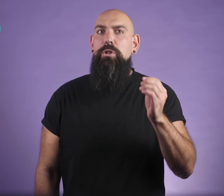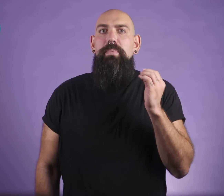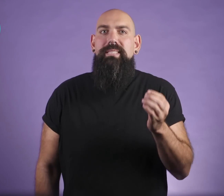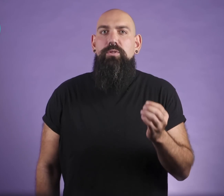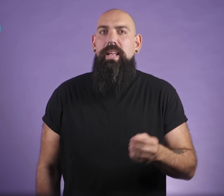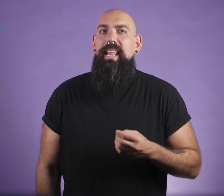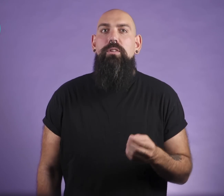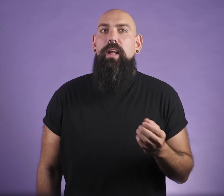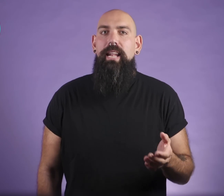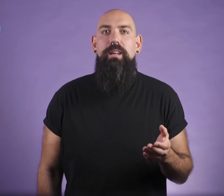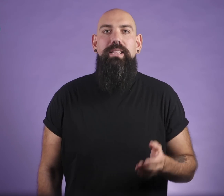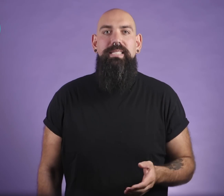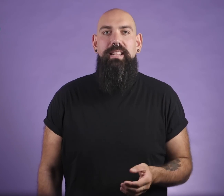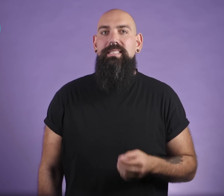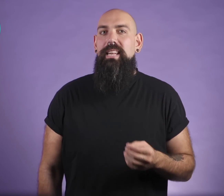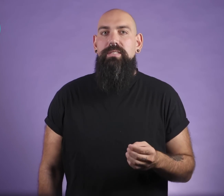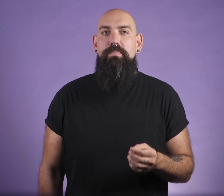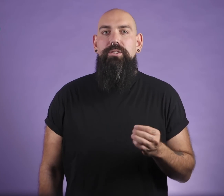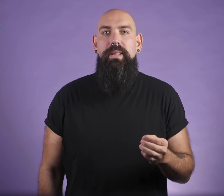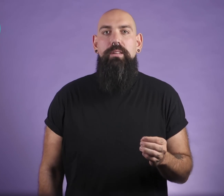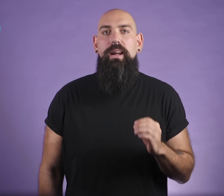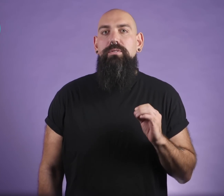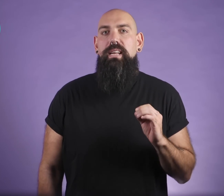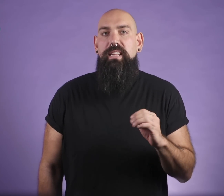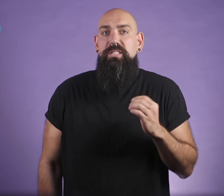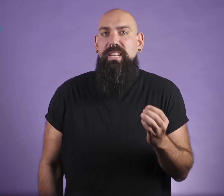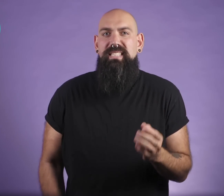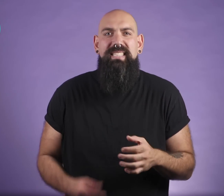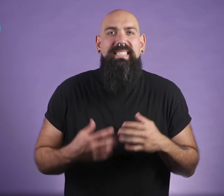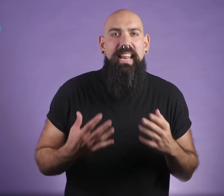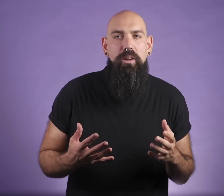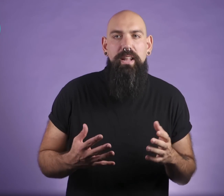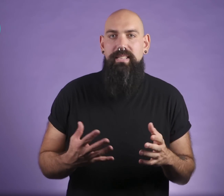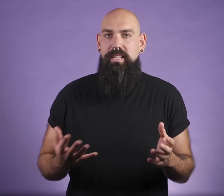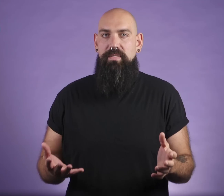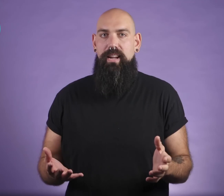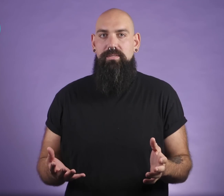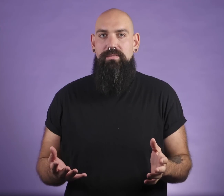Molte persone credono che le lingue dei segni siano semplicemente un’accozzaglia di gesti senza regole né significato.